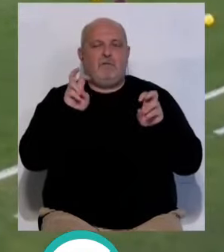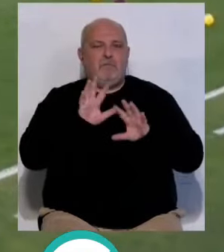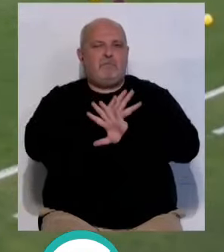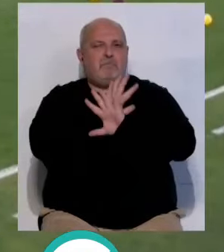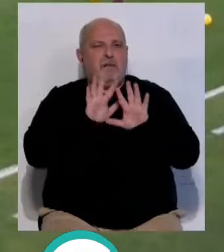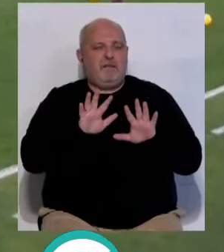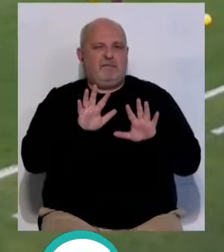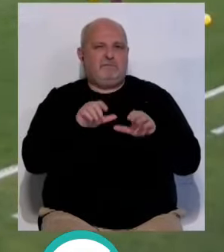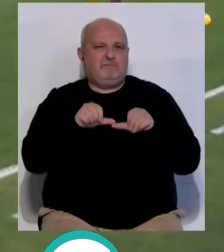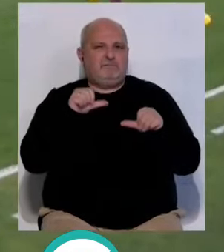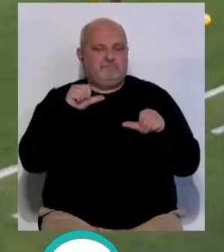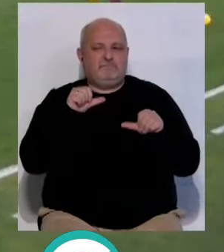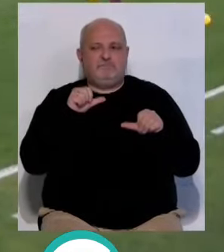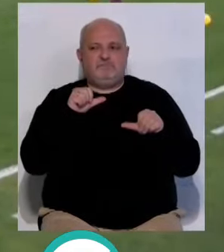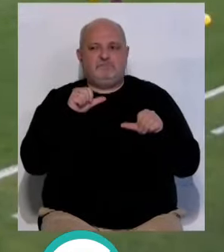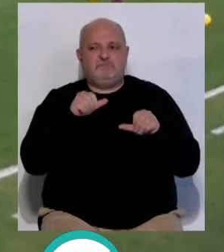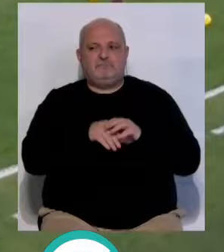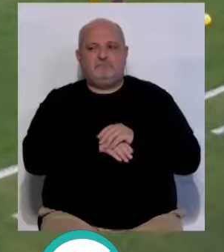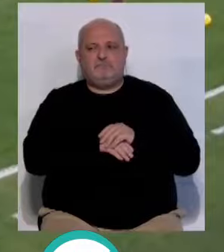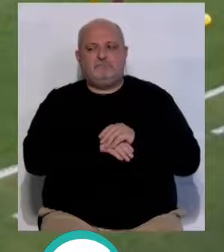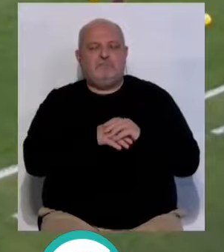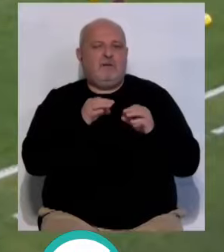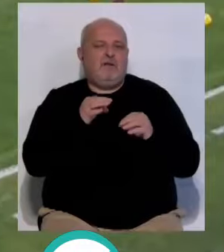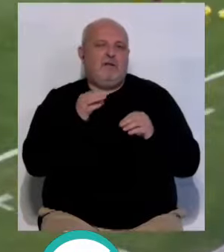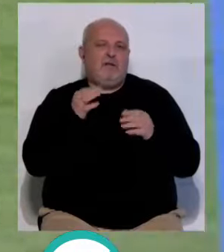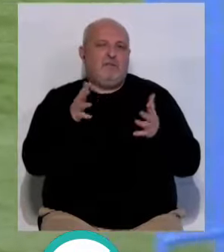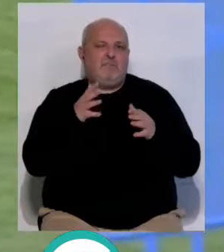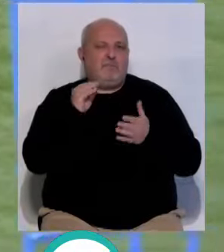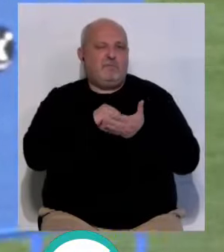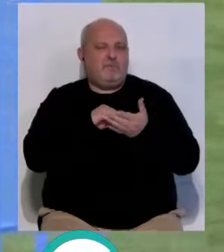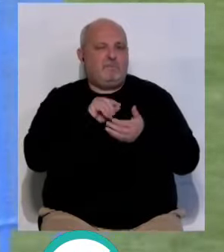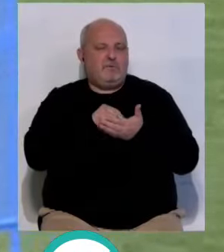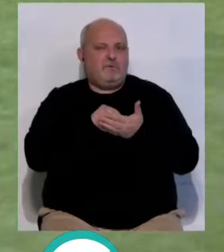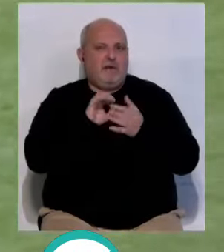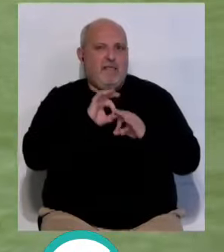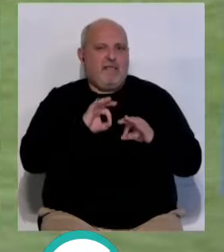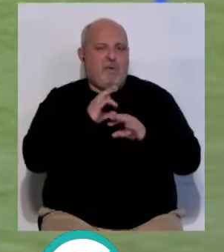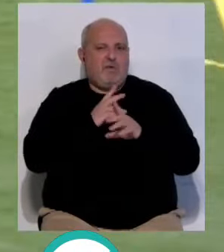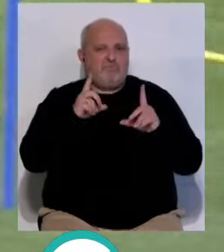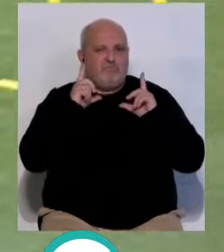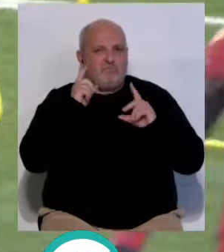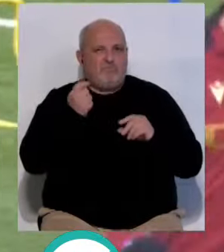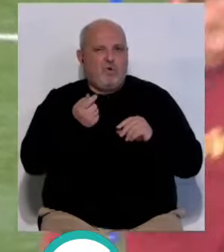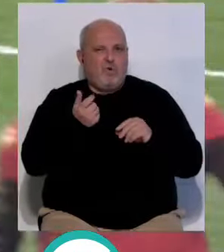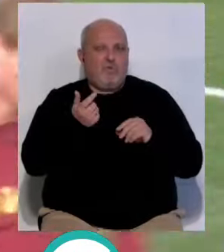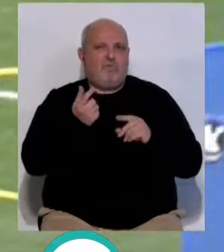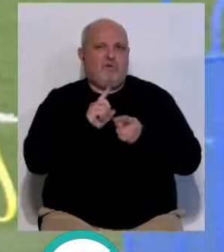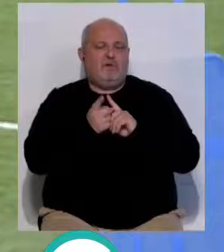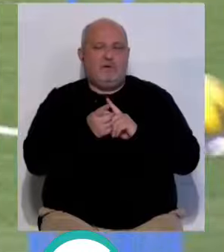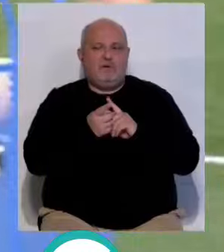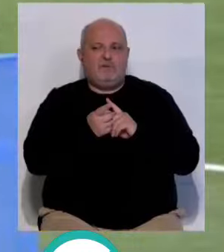sus mejores eso se llevaba A lo mejor un montón de minutos sin aparecer y después y después Te ganaba